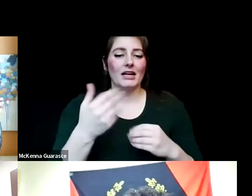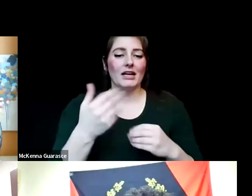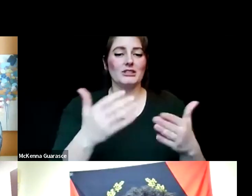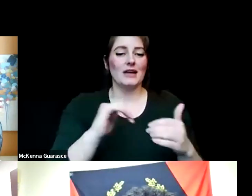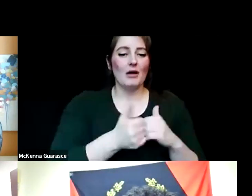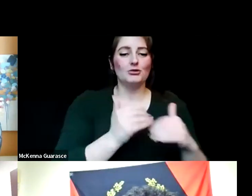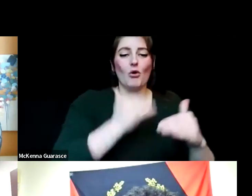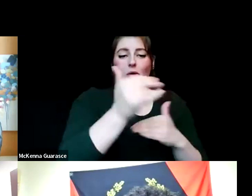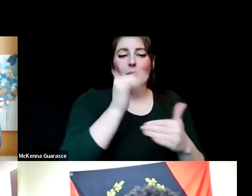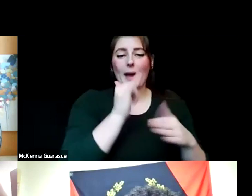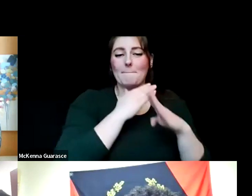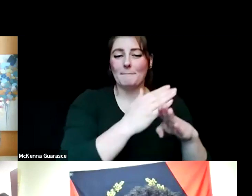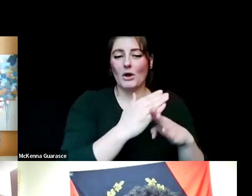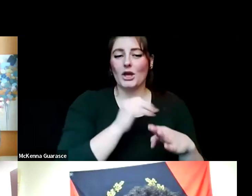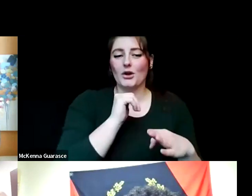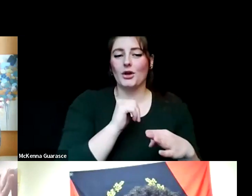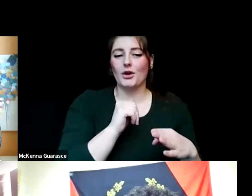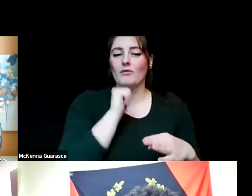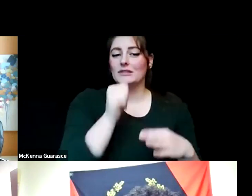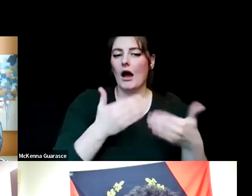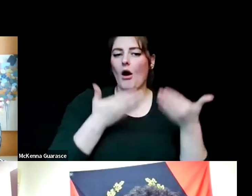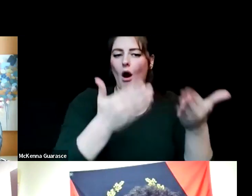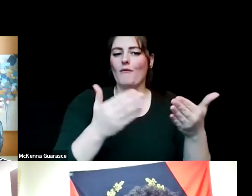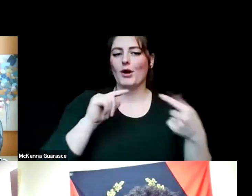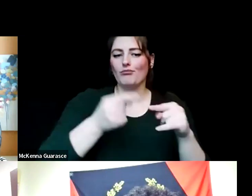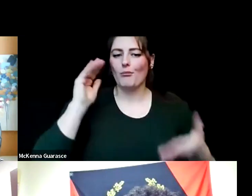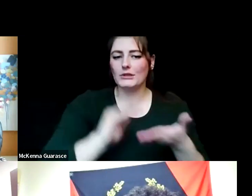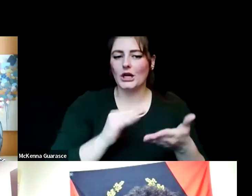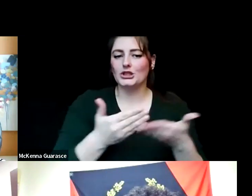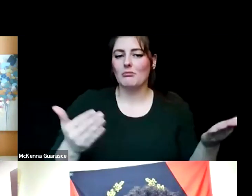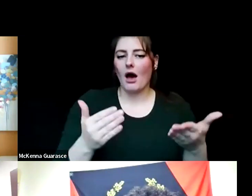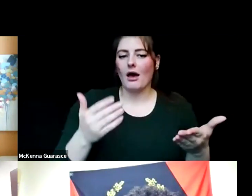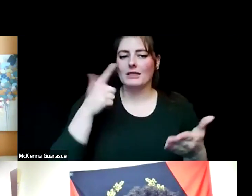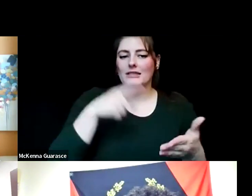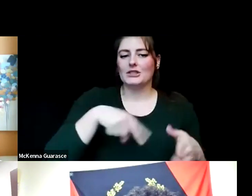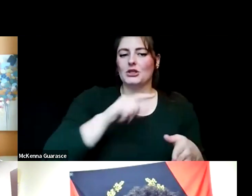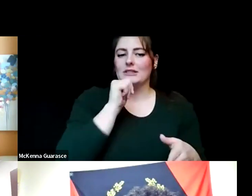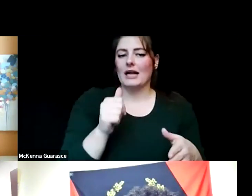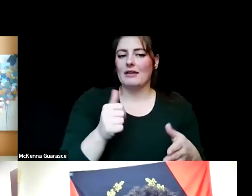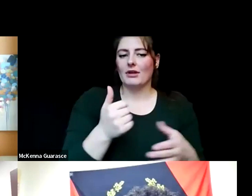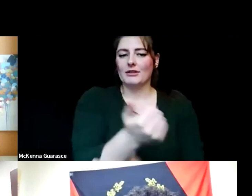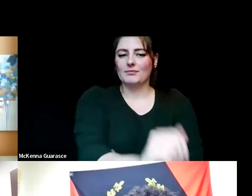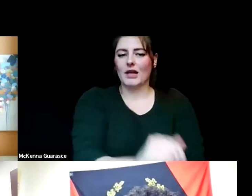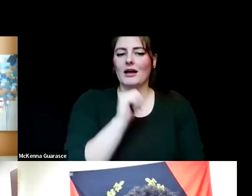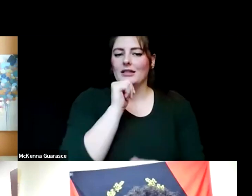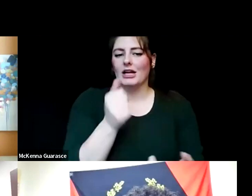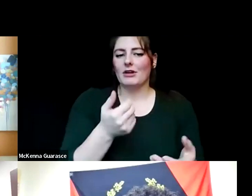Excelente. - Incluso en las preguntas todo está mezclado. Sí, eso estaba pasando por el chat y escribí algunas respuestas, pero creo que es apropiado